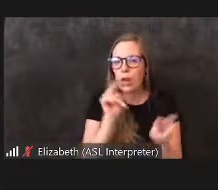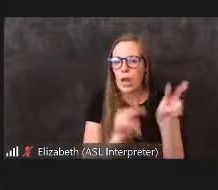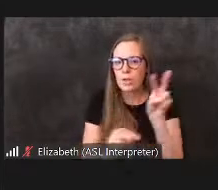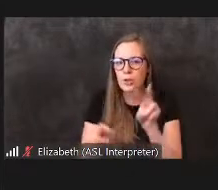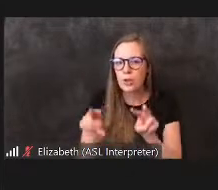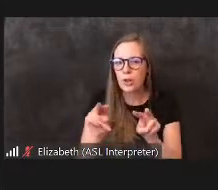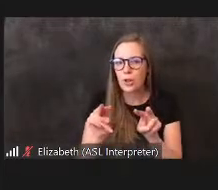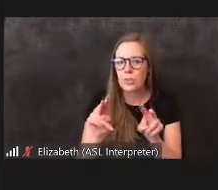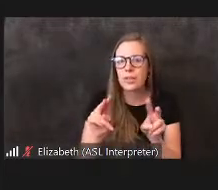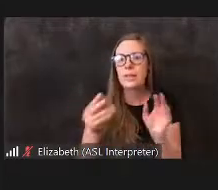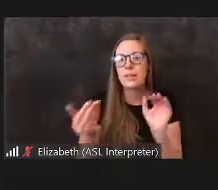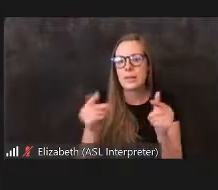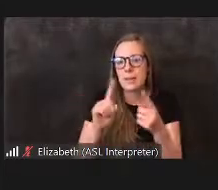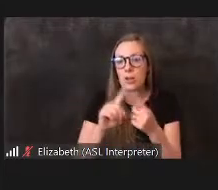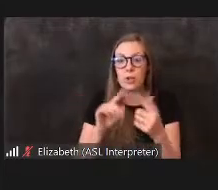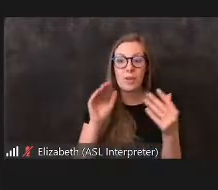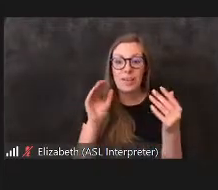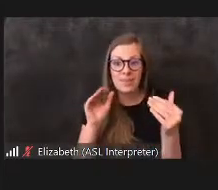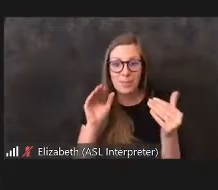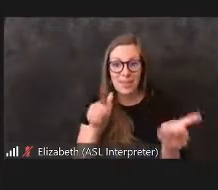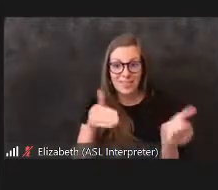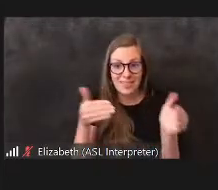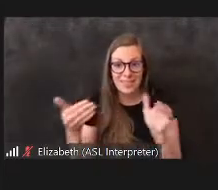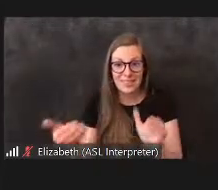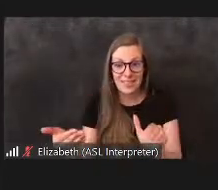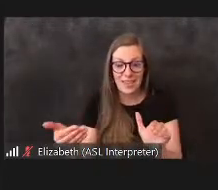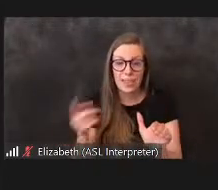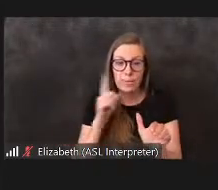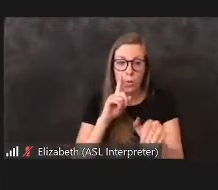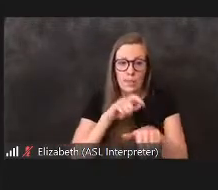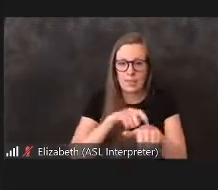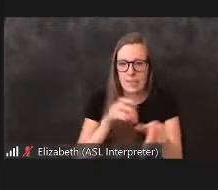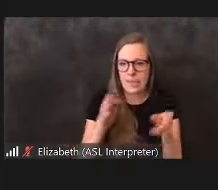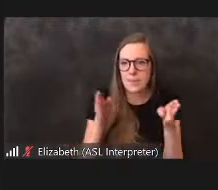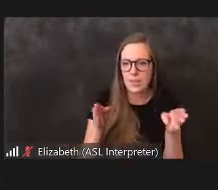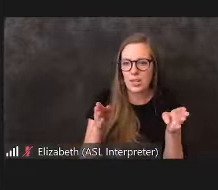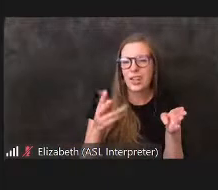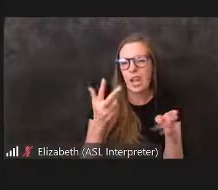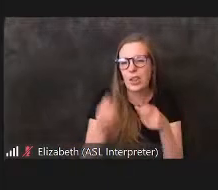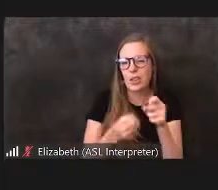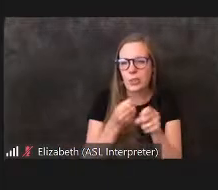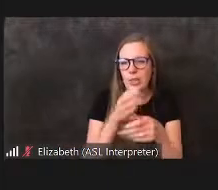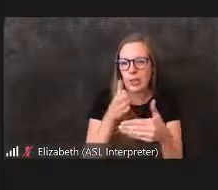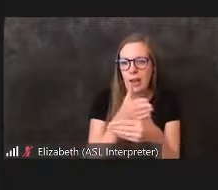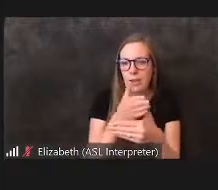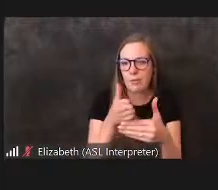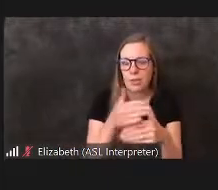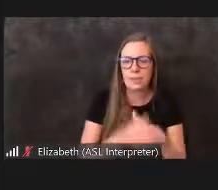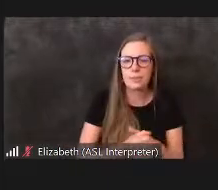el 2020 de las esperadas del 2019 2017 2019, un promedio de tres años.